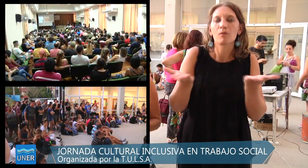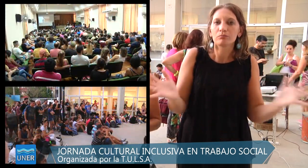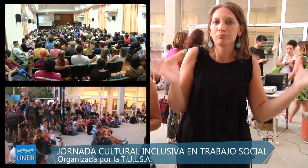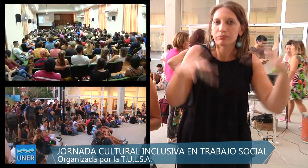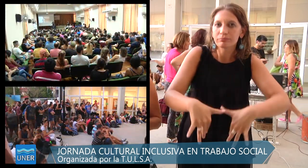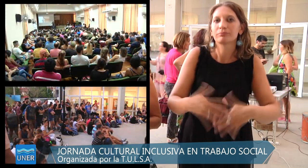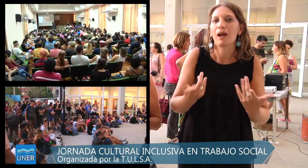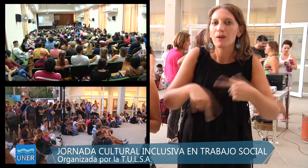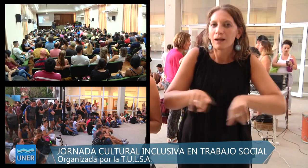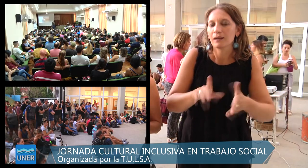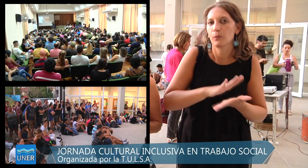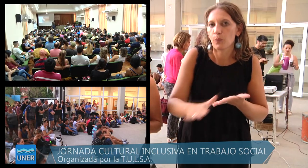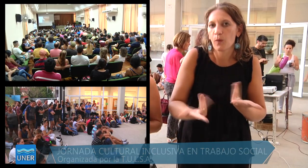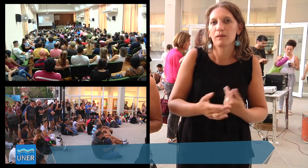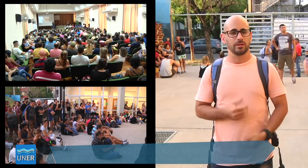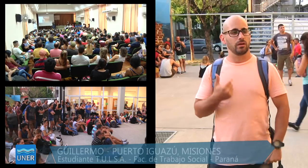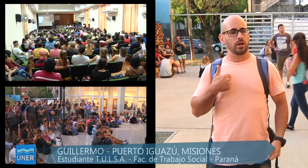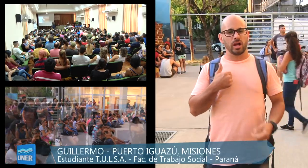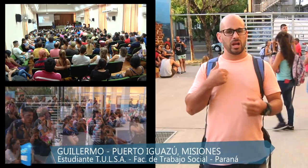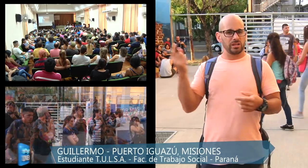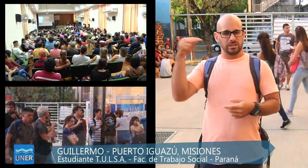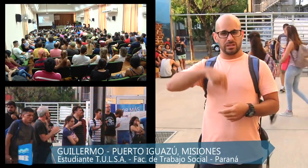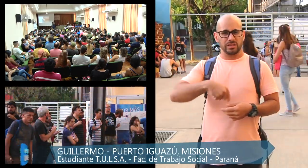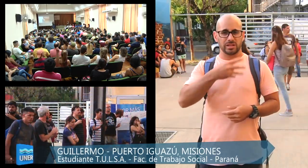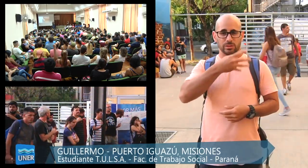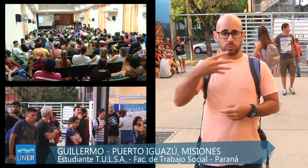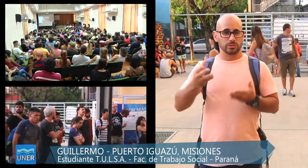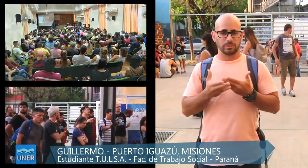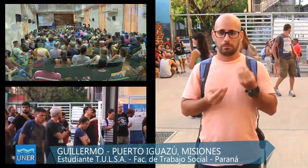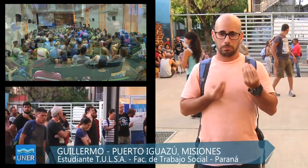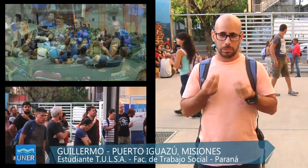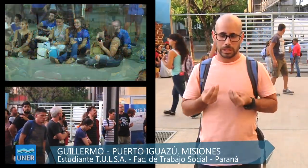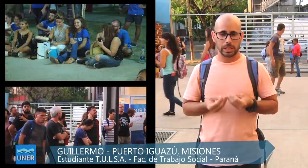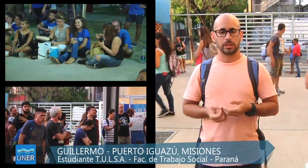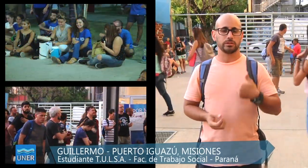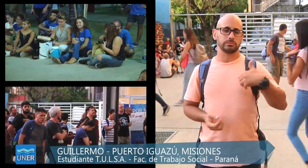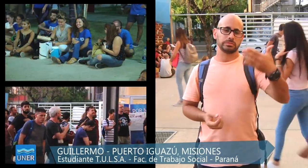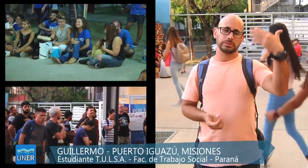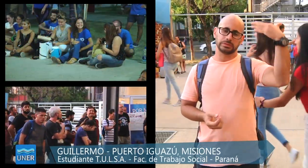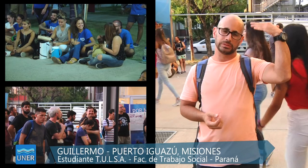en una carrera nueva. Vengo a UNER porque hace tiempo que yo